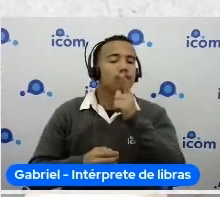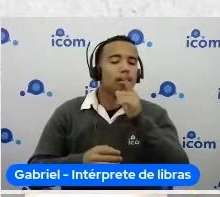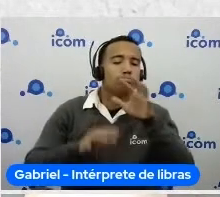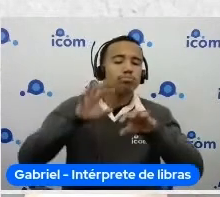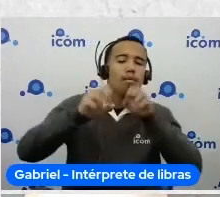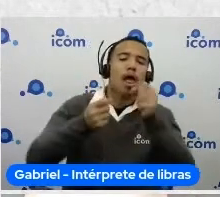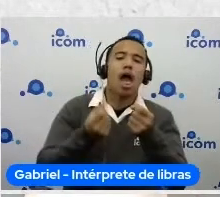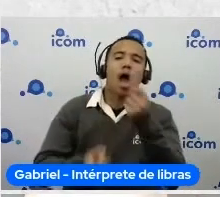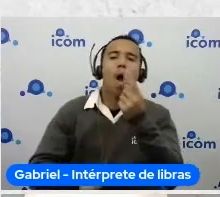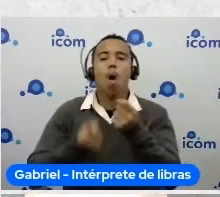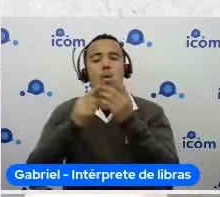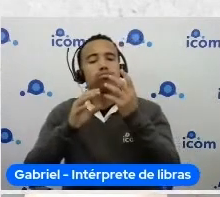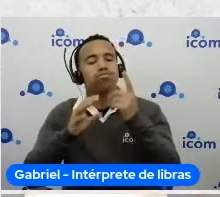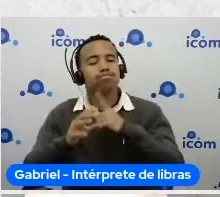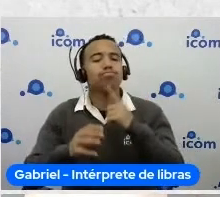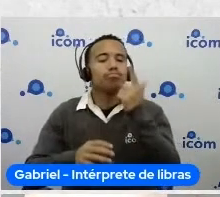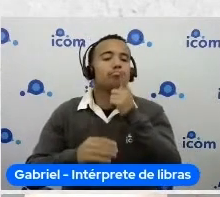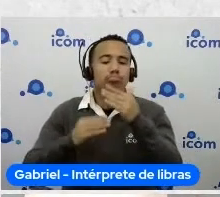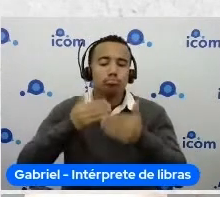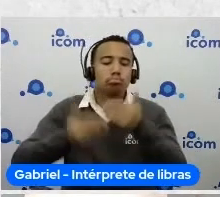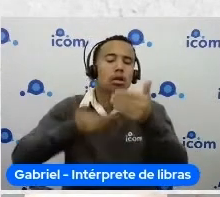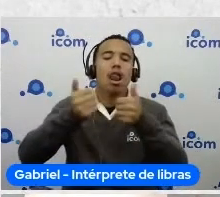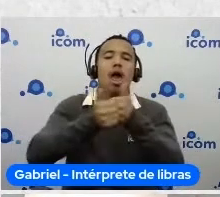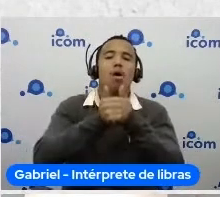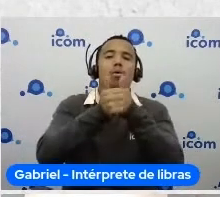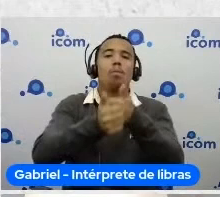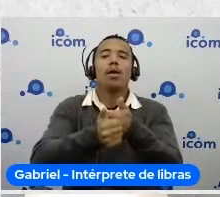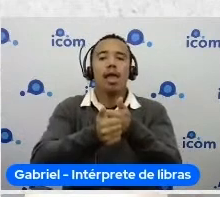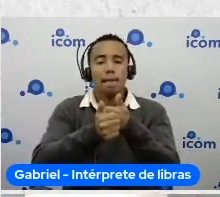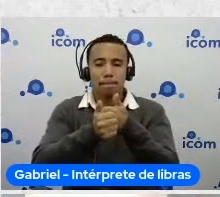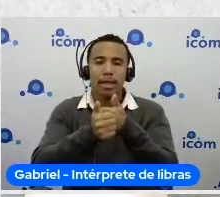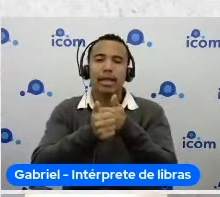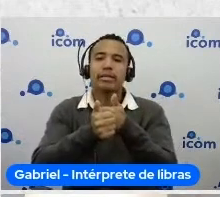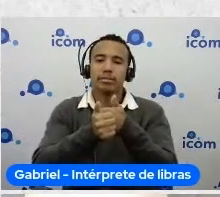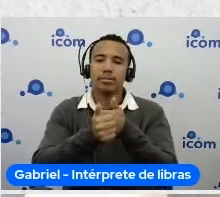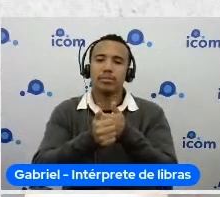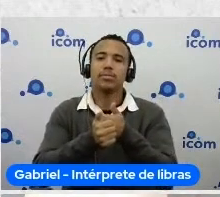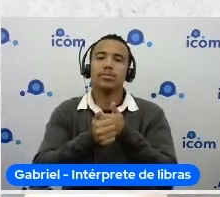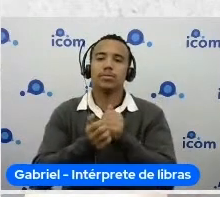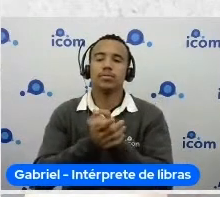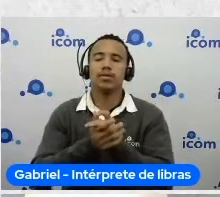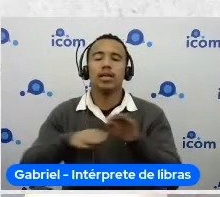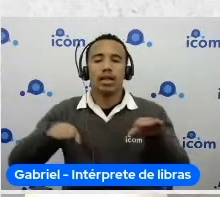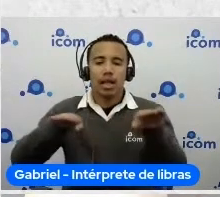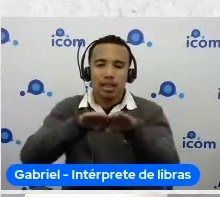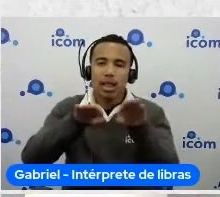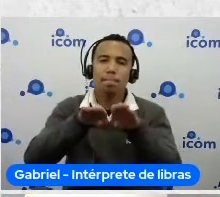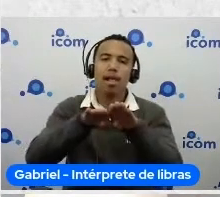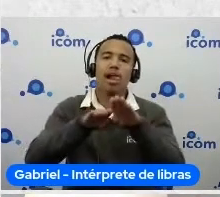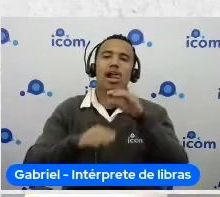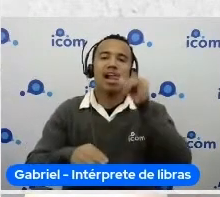na confiança em prolongar um acompanhamento de falha, e também por evitar que situações